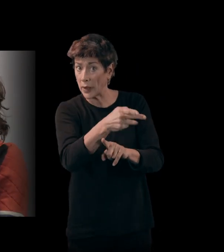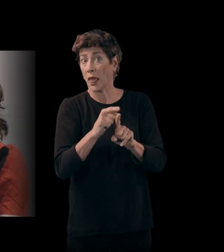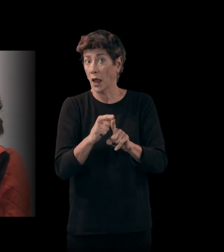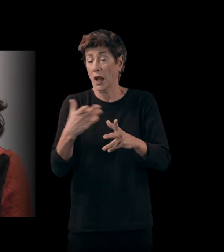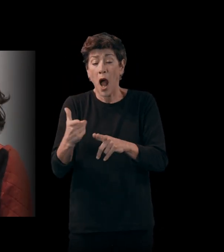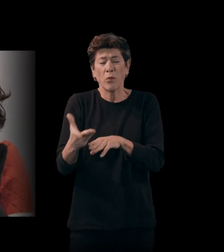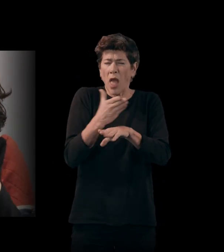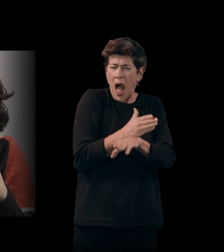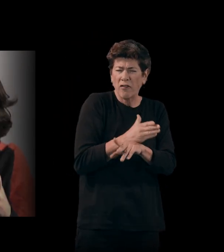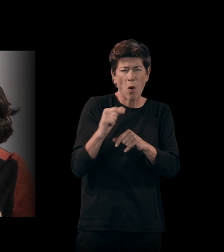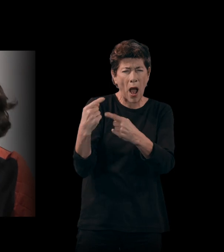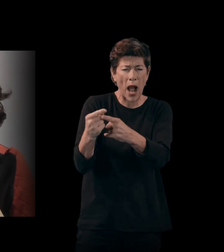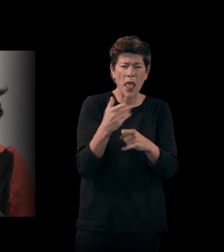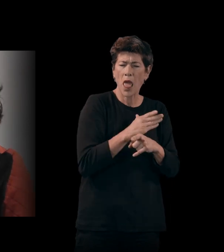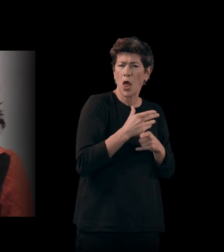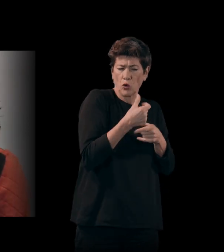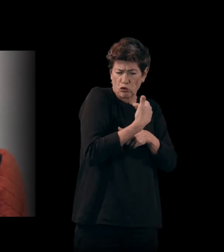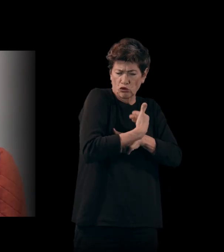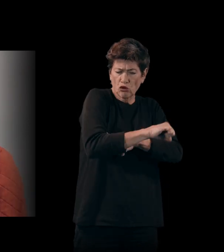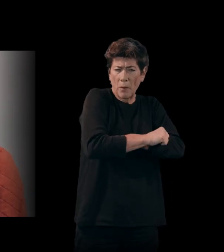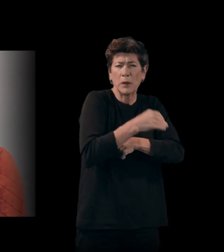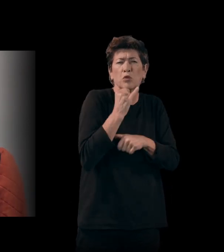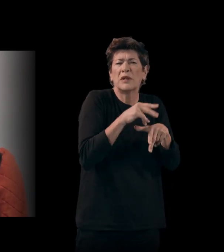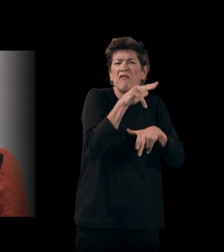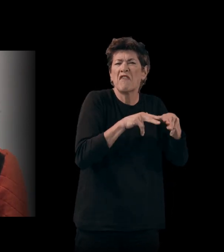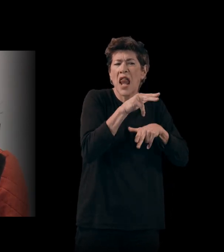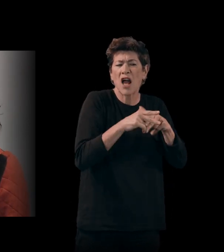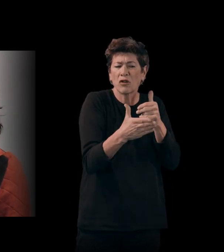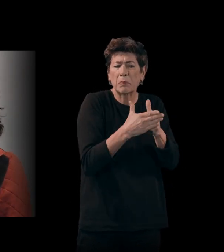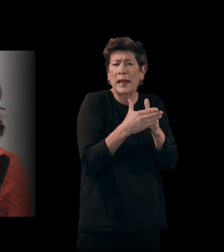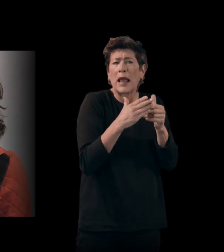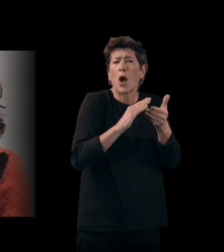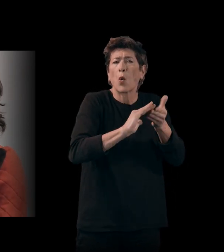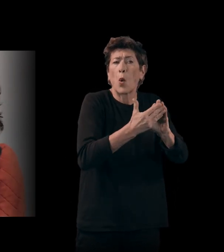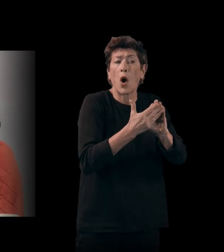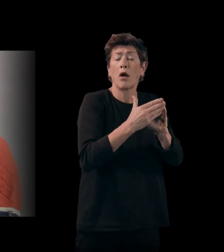dans la montagne, juste à côté de la tribu de Jean-Marie Tjibaou.